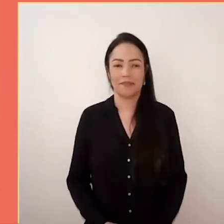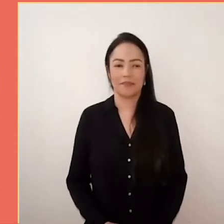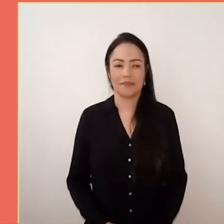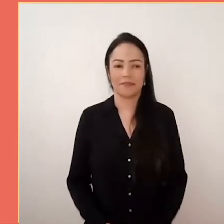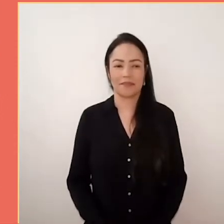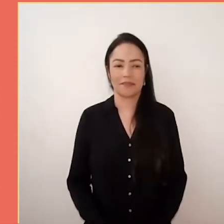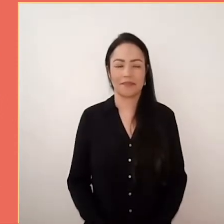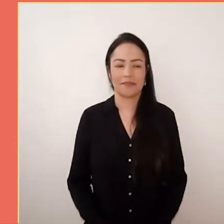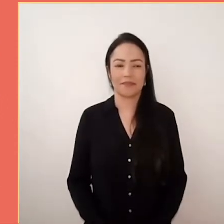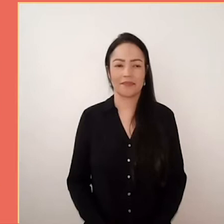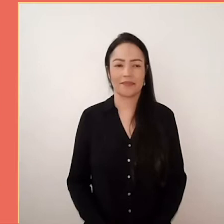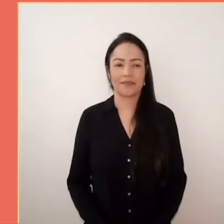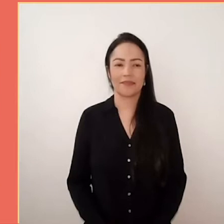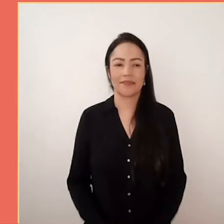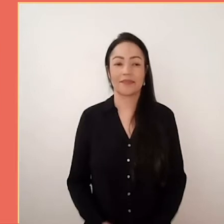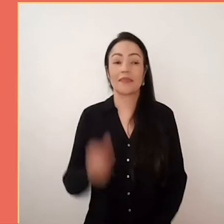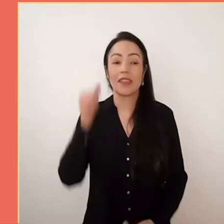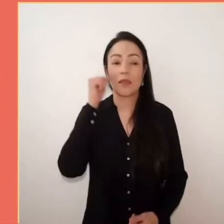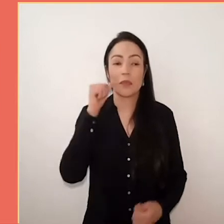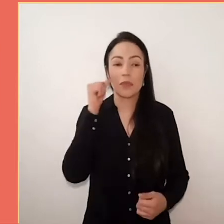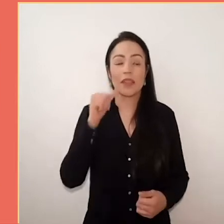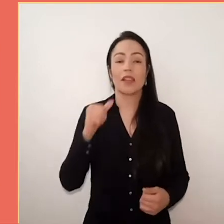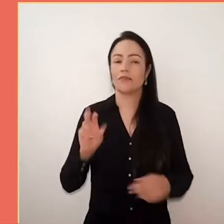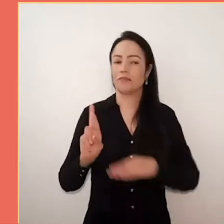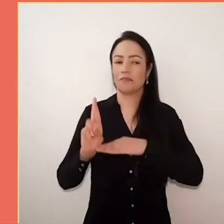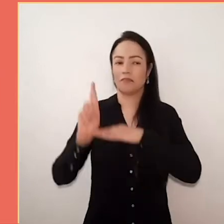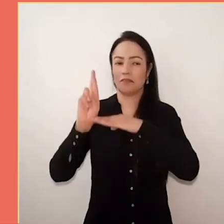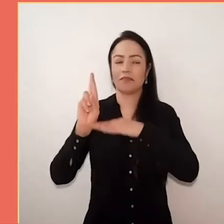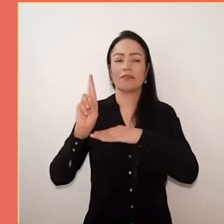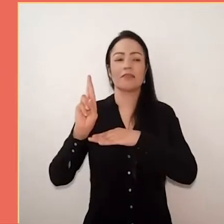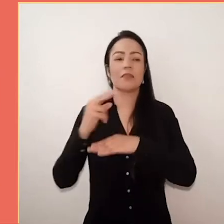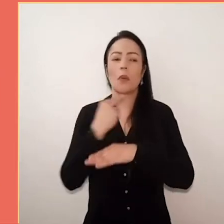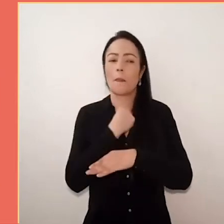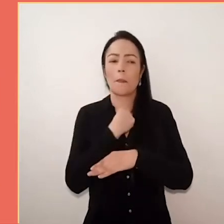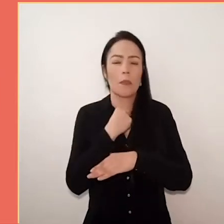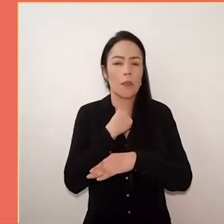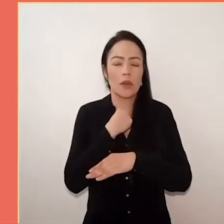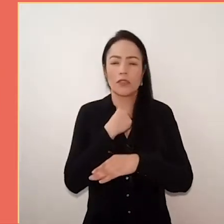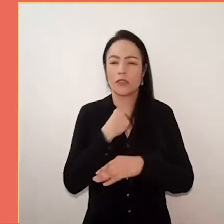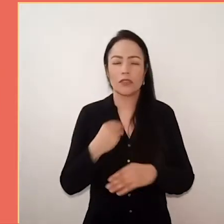Ela, a mulher, a protagonista, não pode se impedir de comer